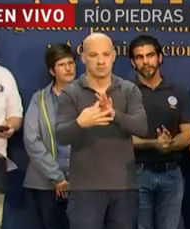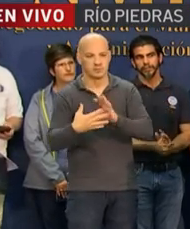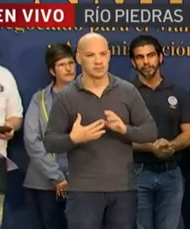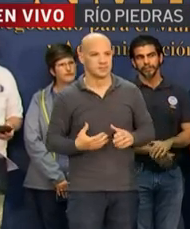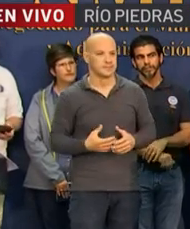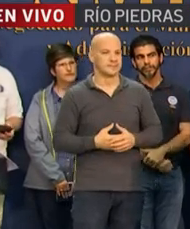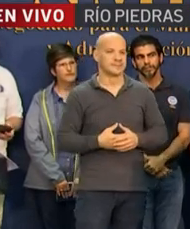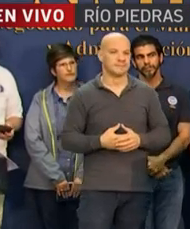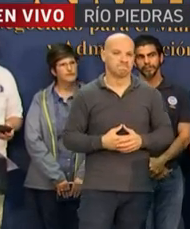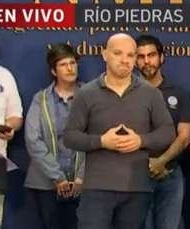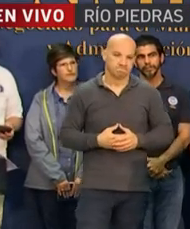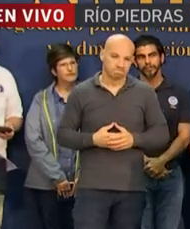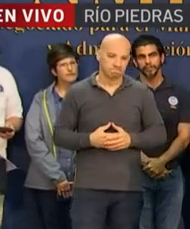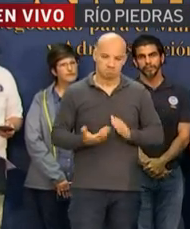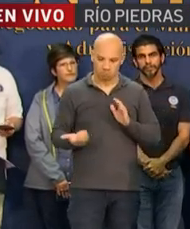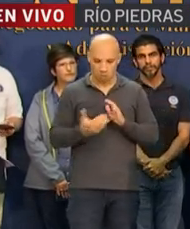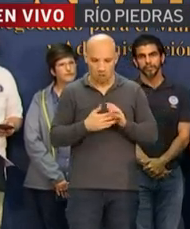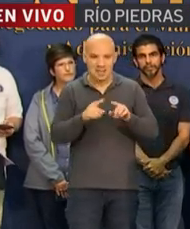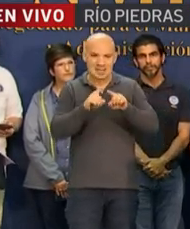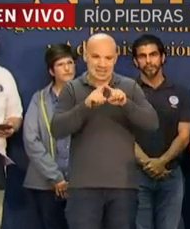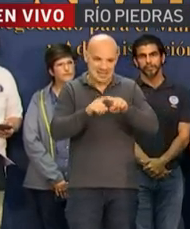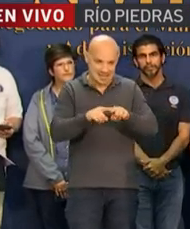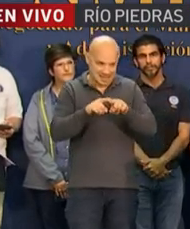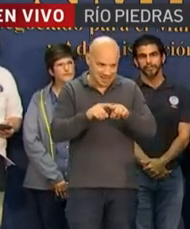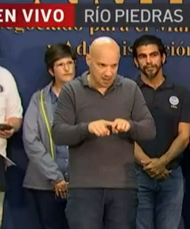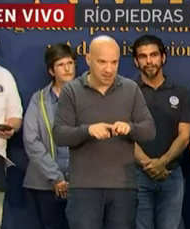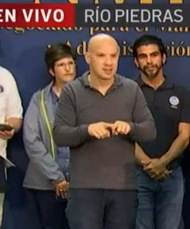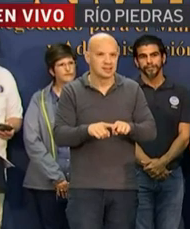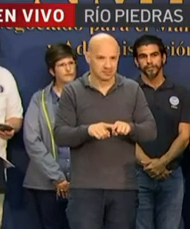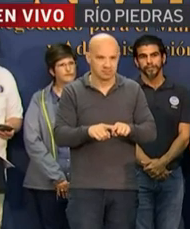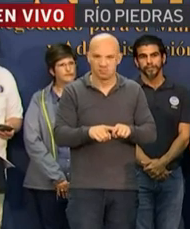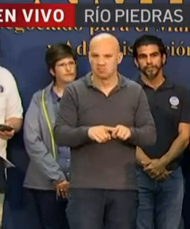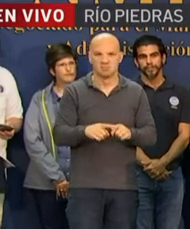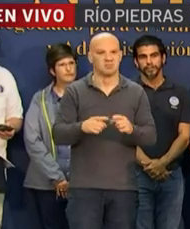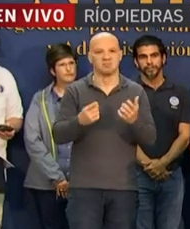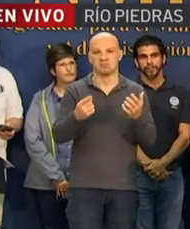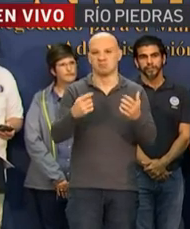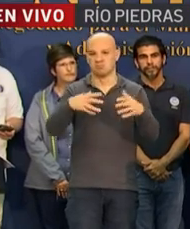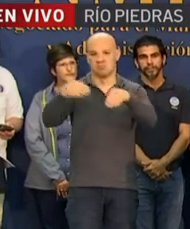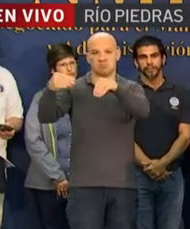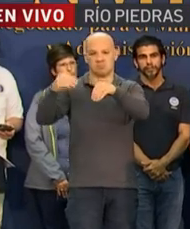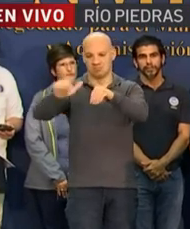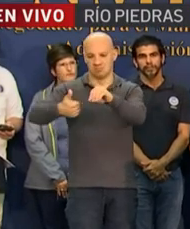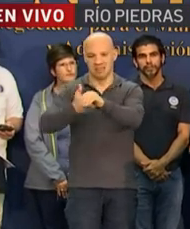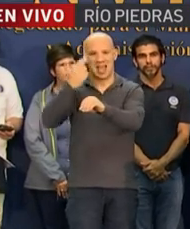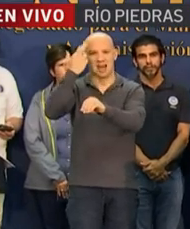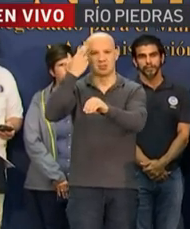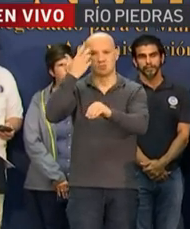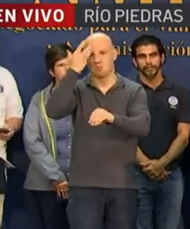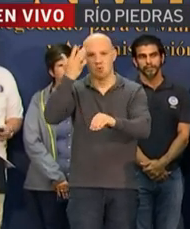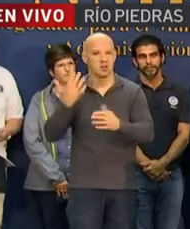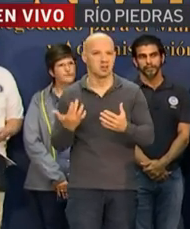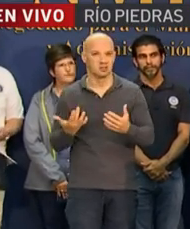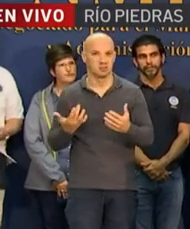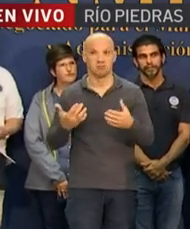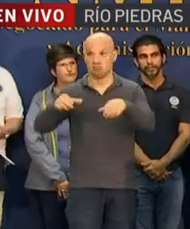PERDER EL SISTEMA ELÉCTRICO, EN X CANTIDAD DE TIEMPO